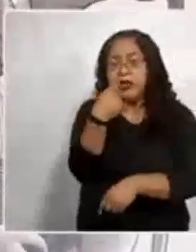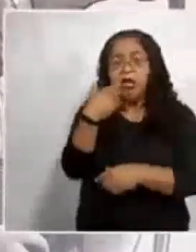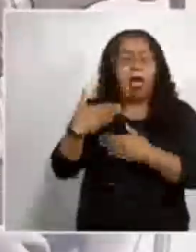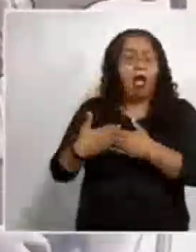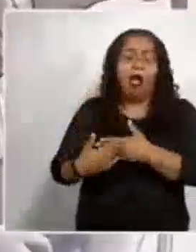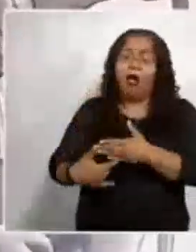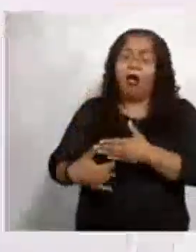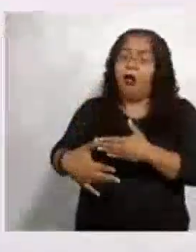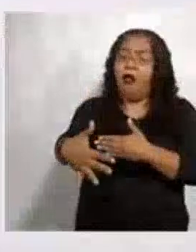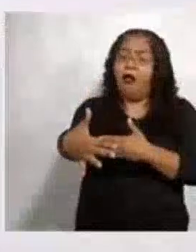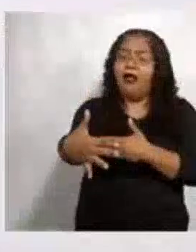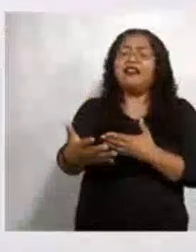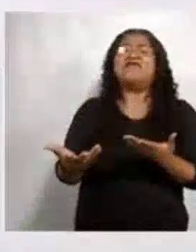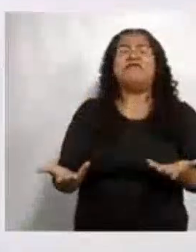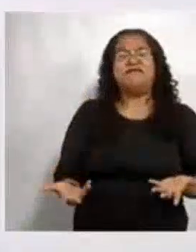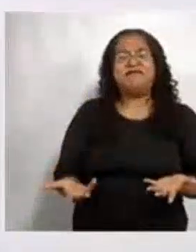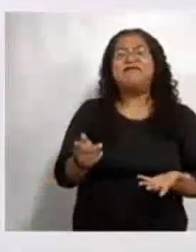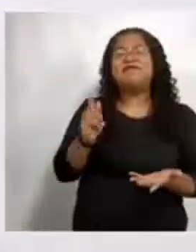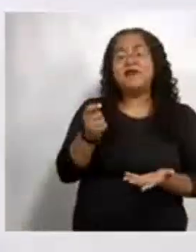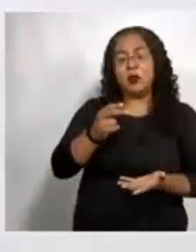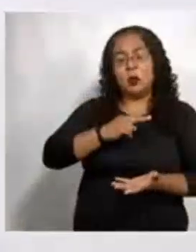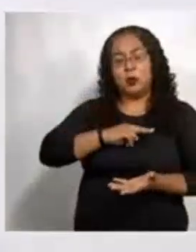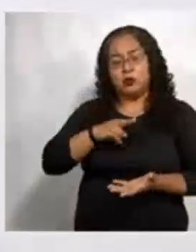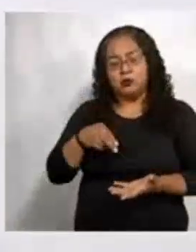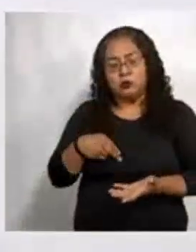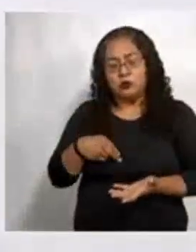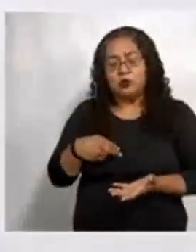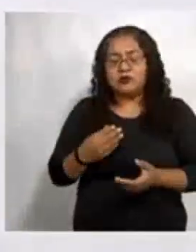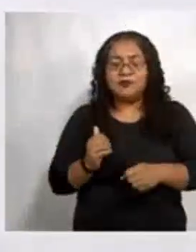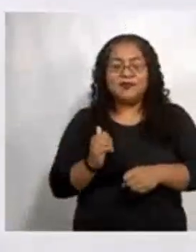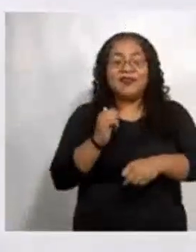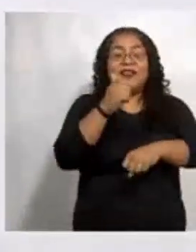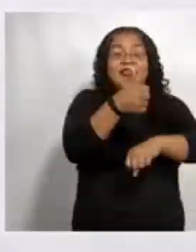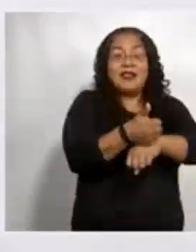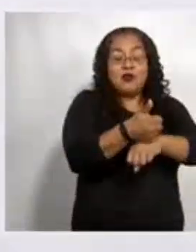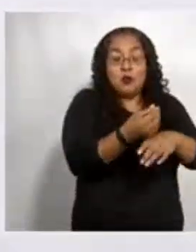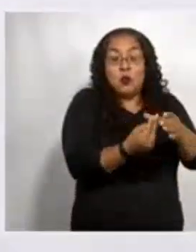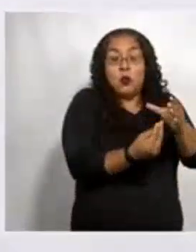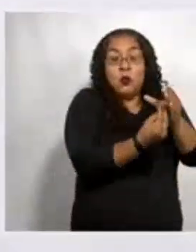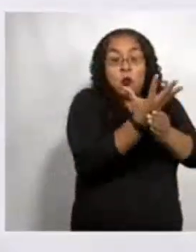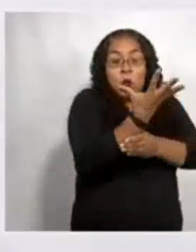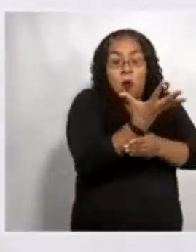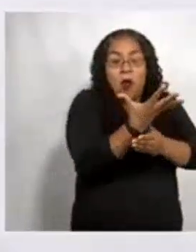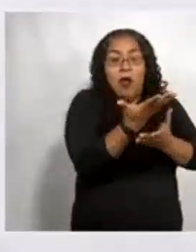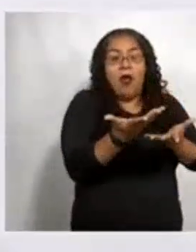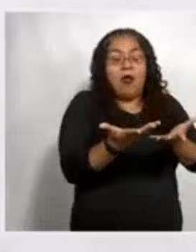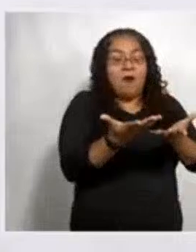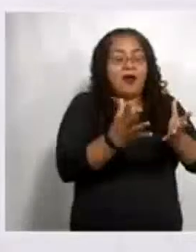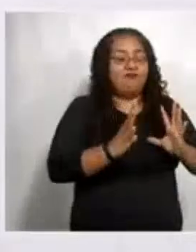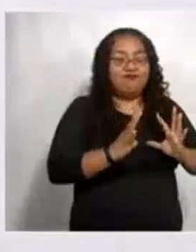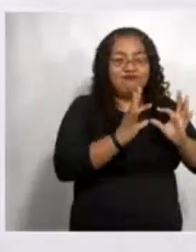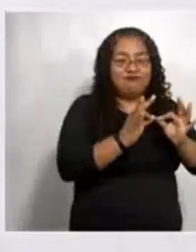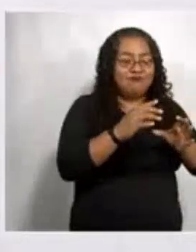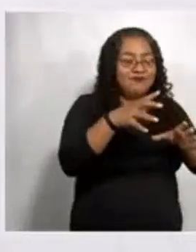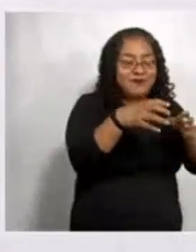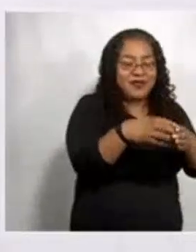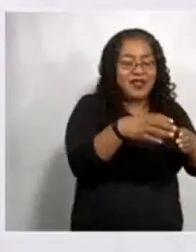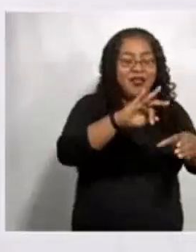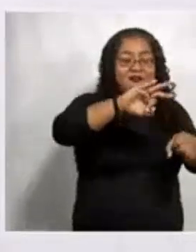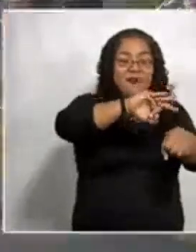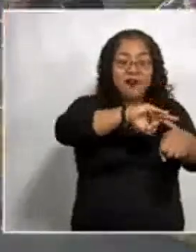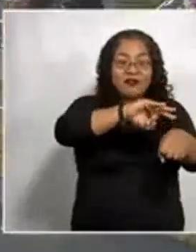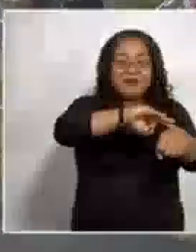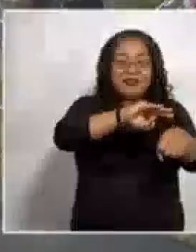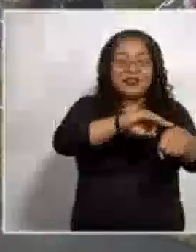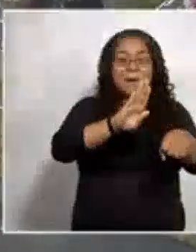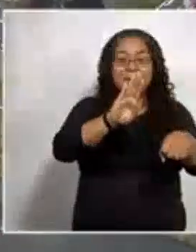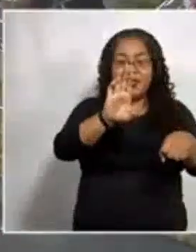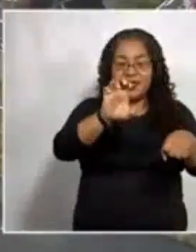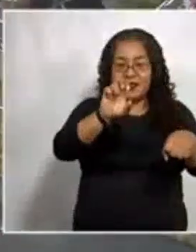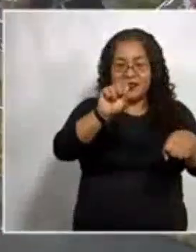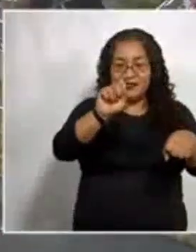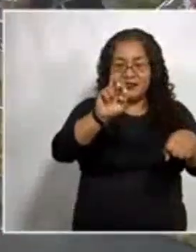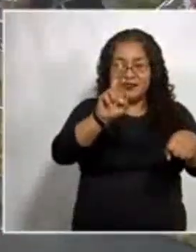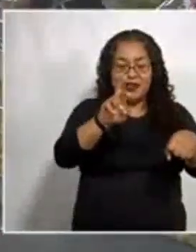pues ya vamos a empezar con las farmacias del bienestar. Para que en las farmacias del bienestar